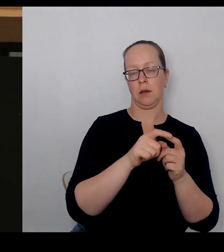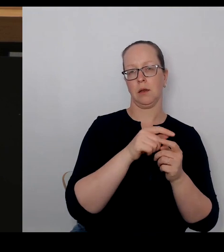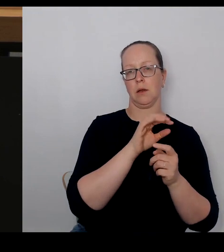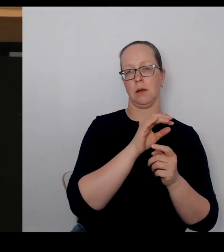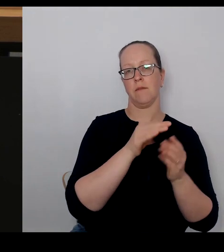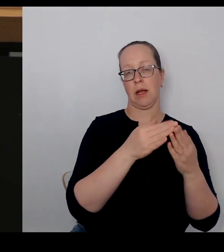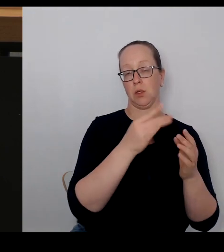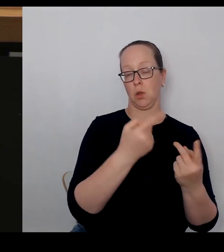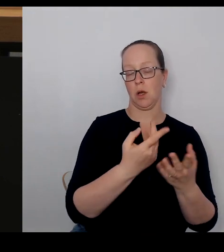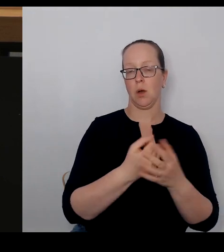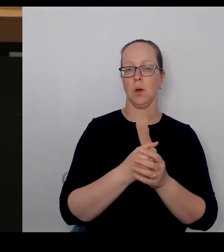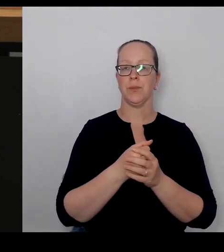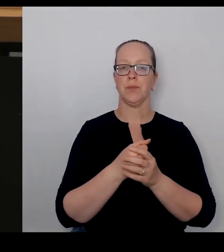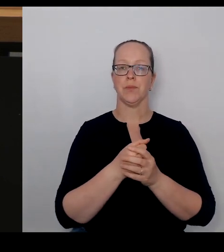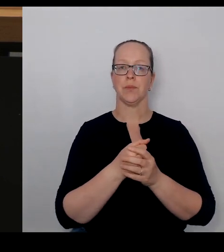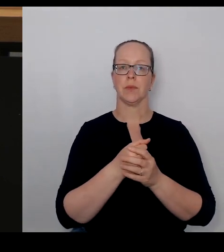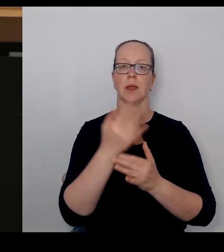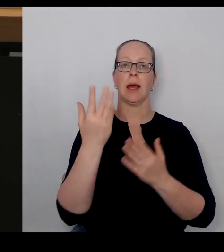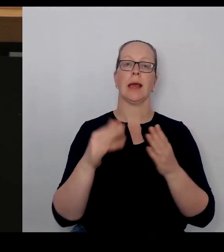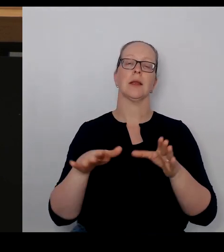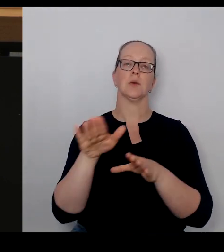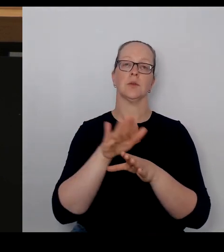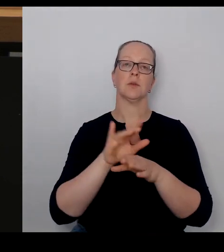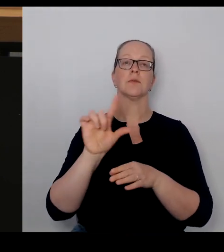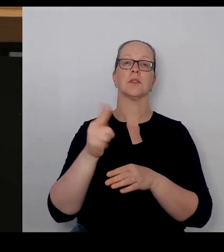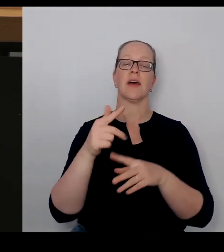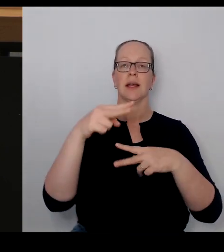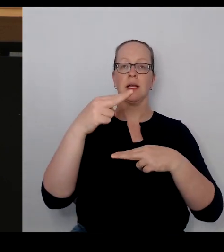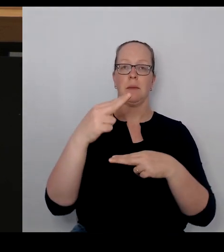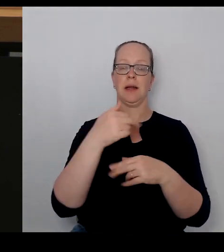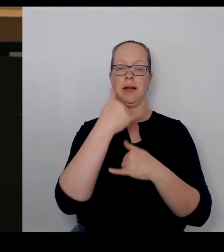will ich gar nicht vertiefen. Nur eines sei mir hierzu gestattet